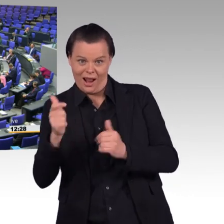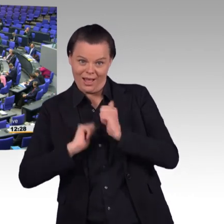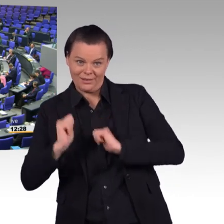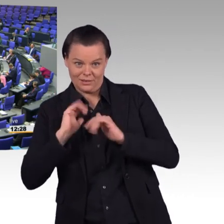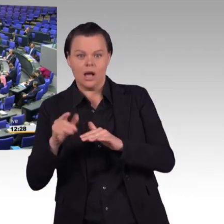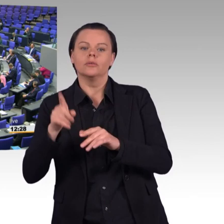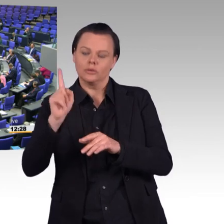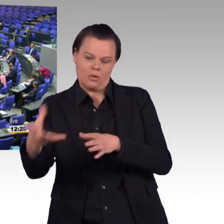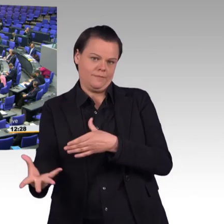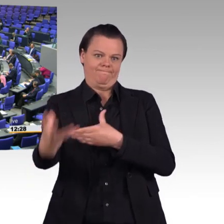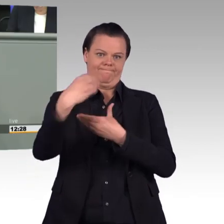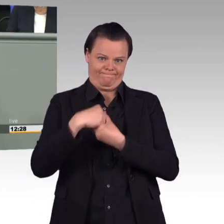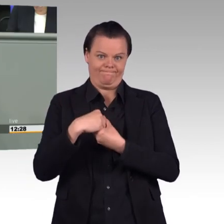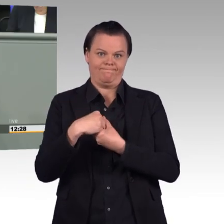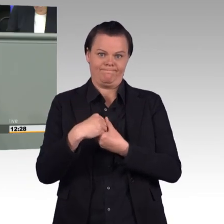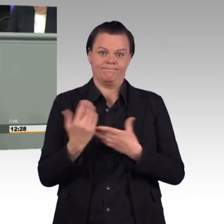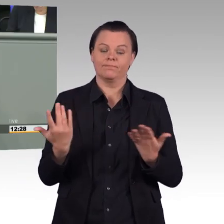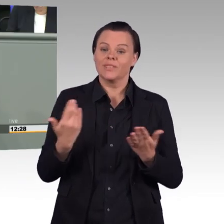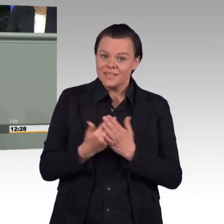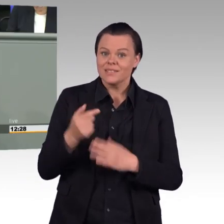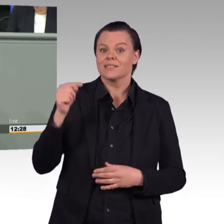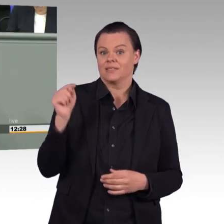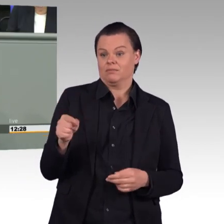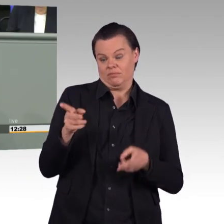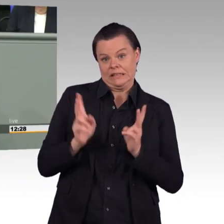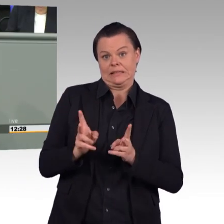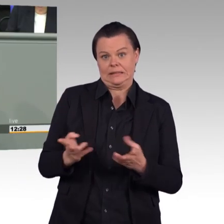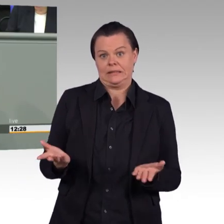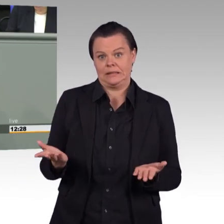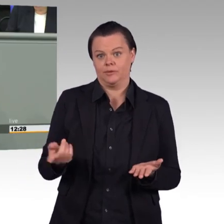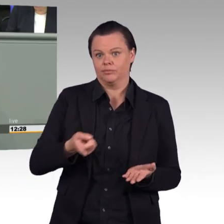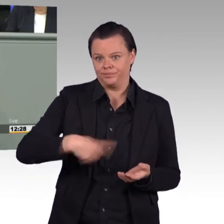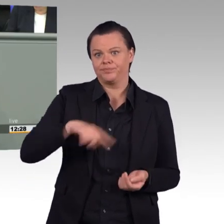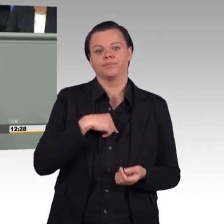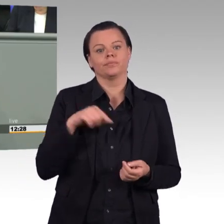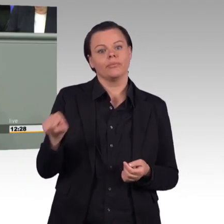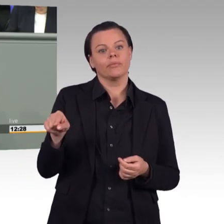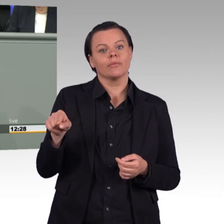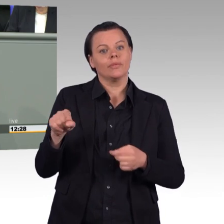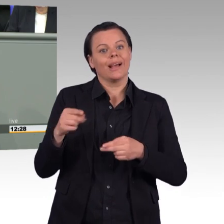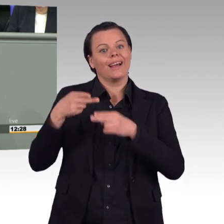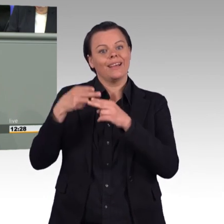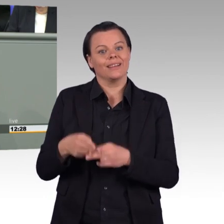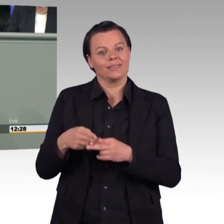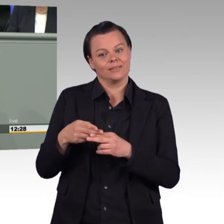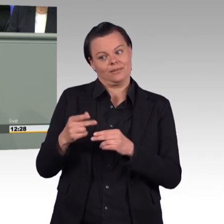Und es ist natürlich auch richtig, dass jetzt eingeführt wird, dass alle Statusgruppen unserer Streitkräfte die Möglichkeit haben werden,